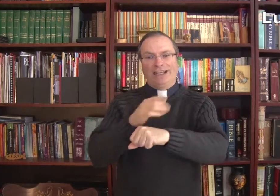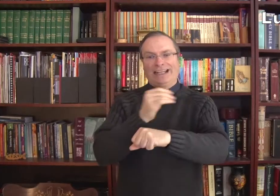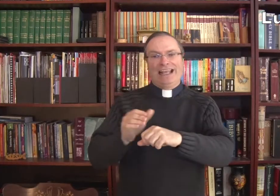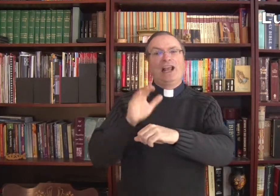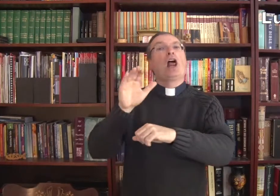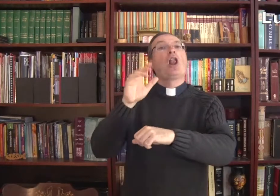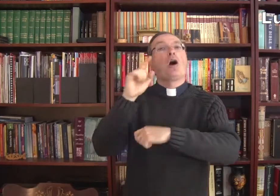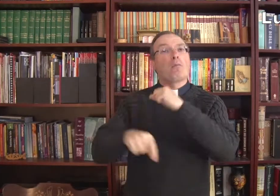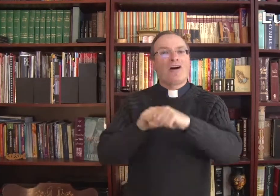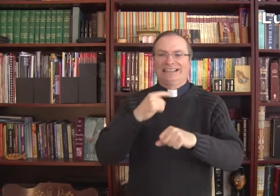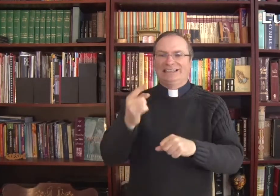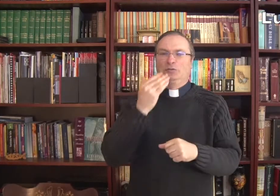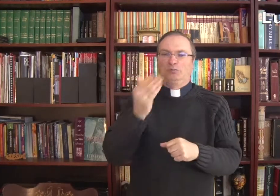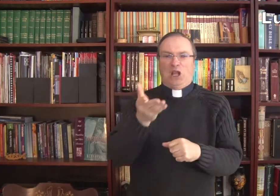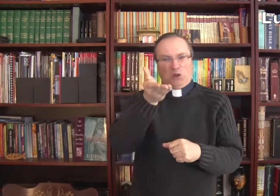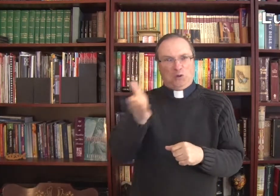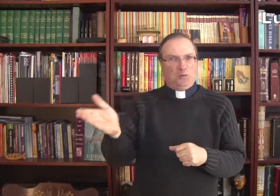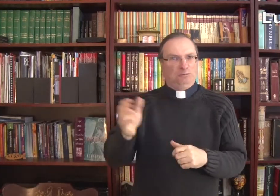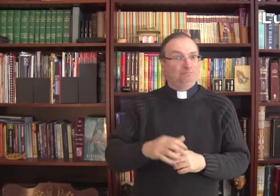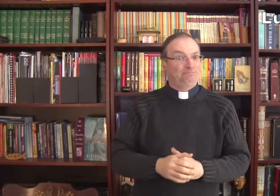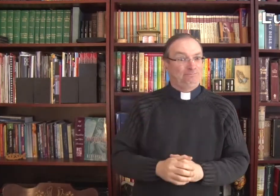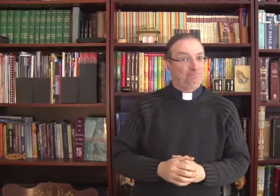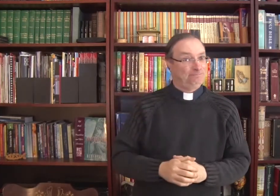et le monde dit du bien d’eux (Luc 6 :22).